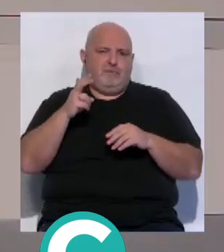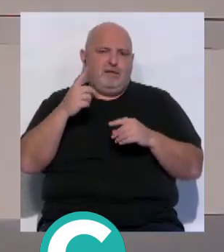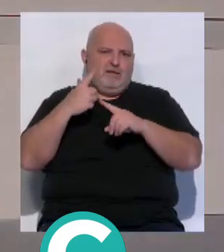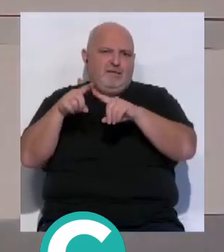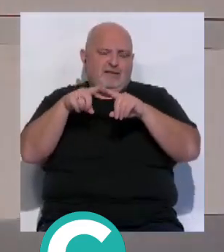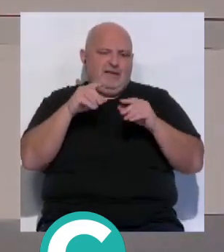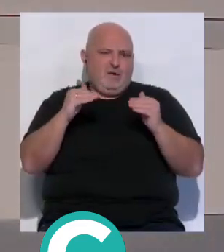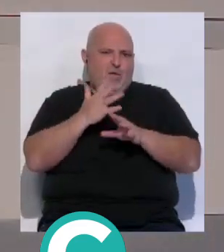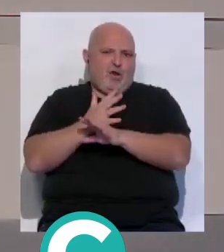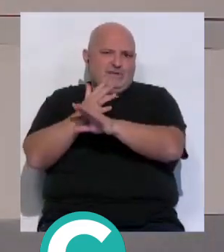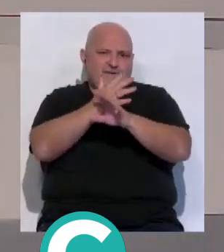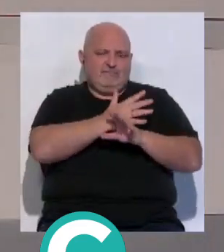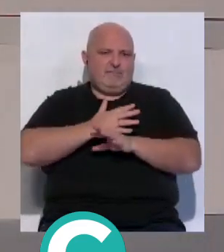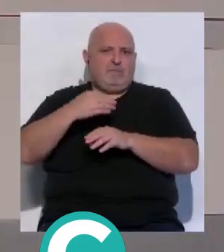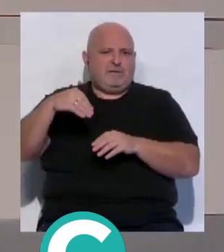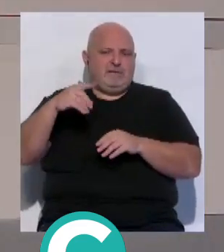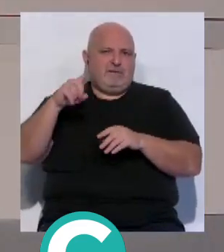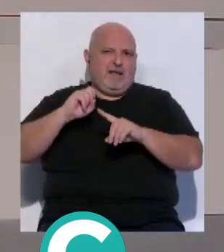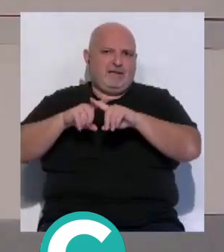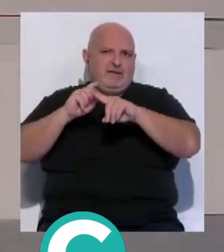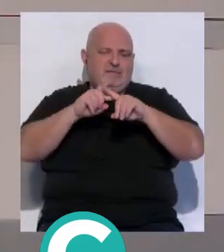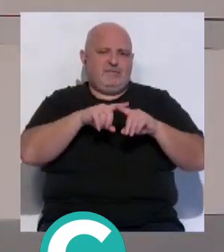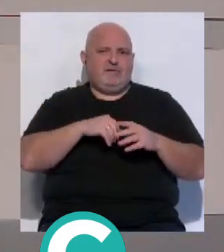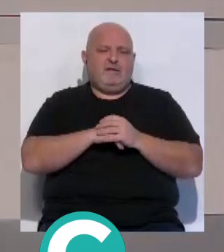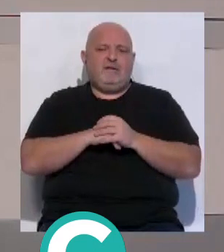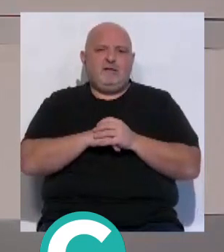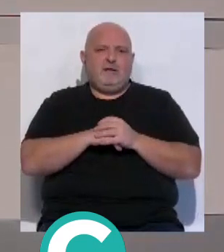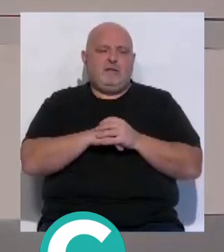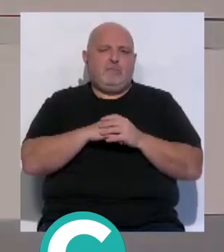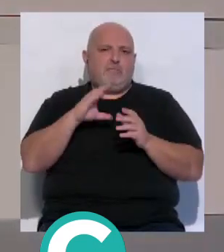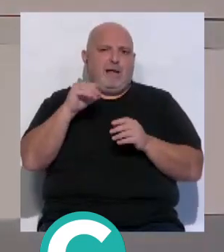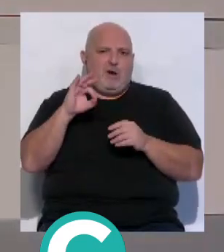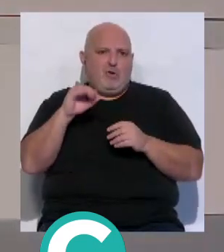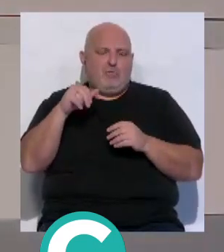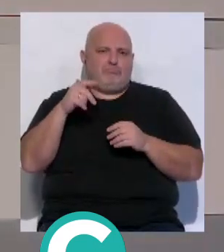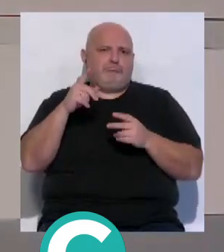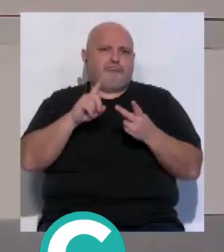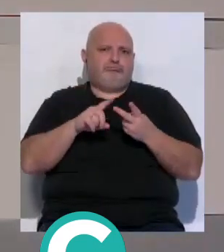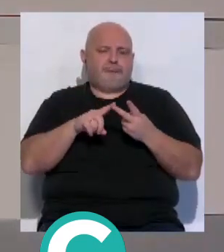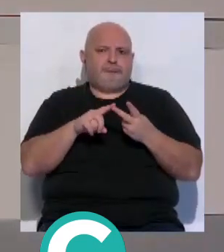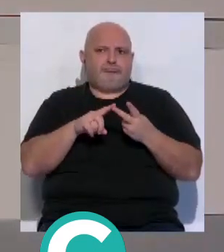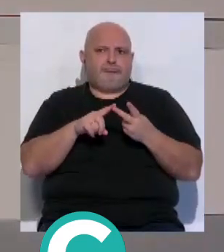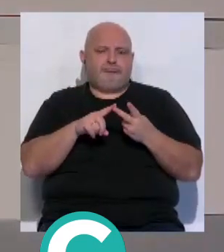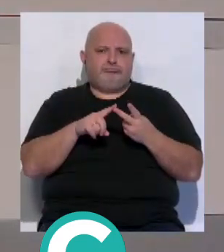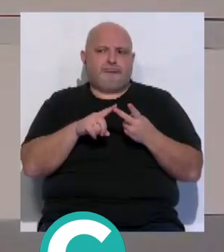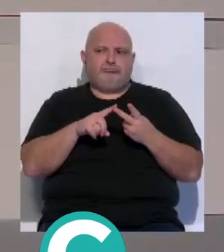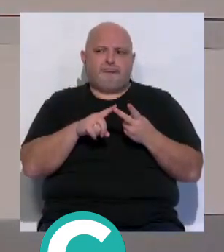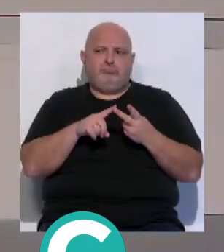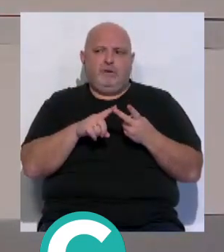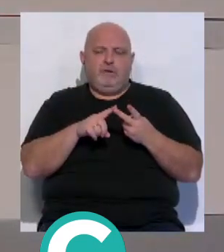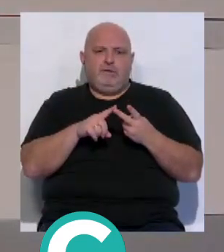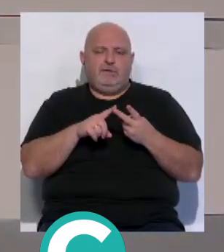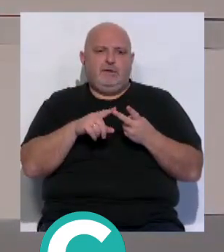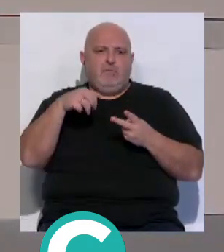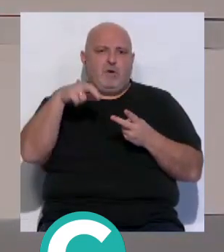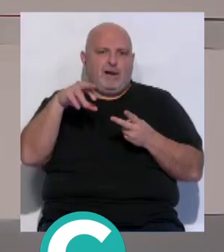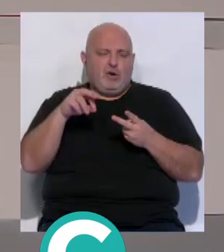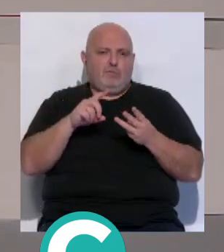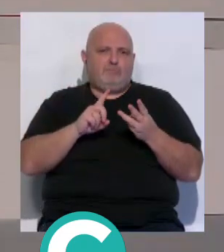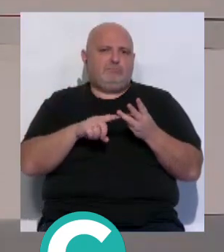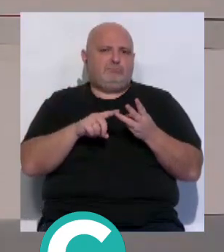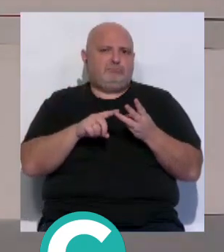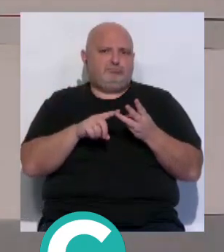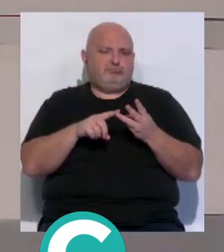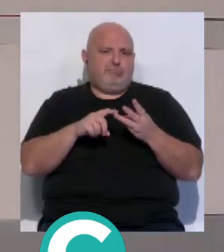diferentes presidentes que fueron en la entidad Paco Márquez Vega después Moreno después bueno